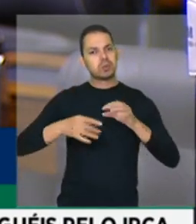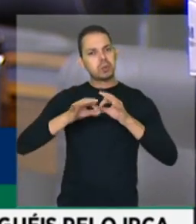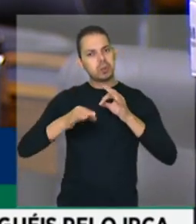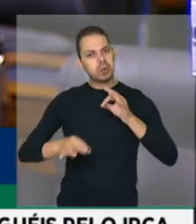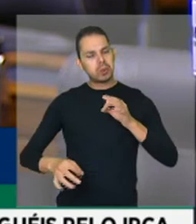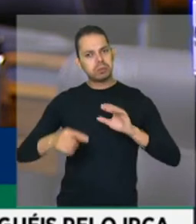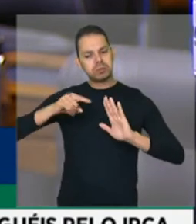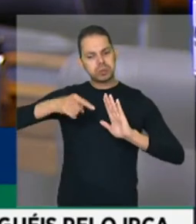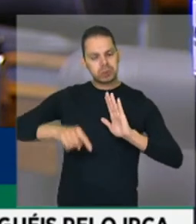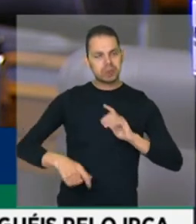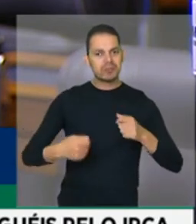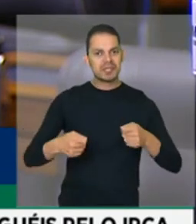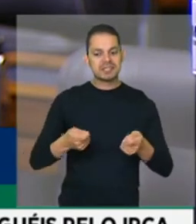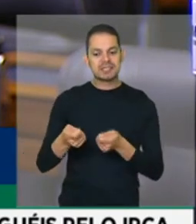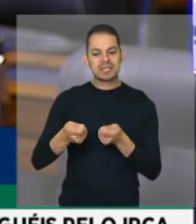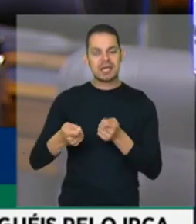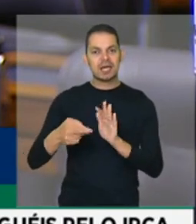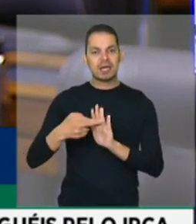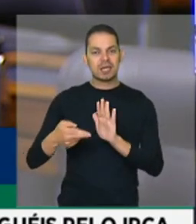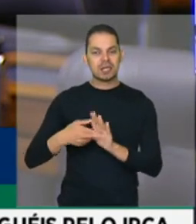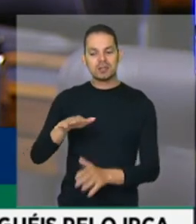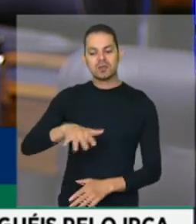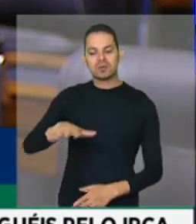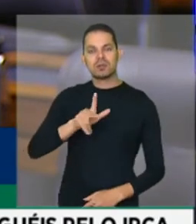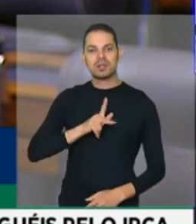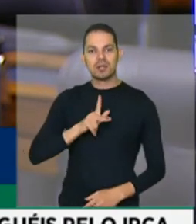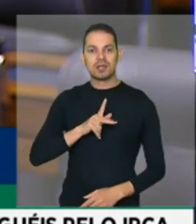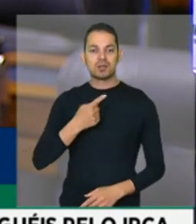REGULA AS RELAÇÕES PRIVADAS. NO NOSSO ENTENDIMENTO É NECESSÁRIO... NÓS MADRES ERMOS MAIS... PARA COLOCAR EM